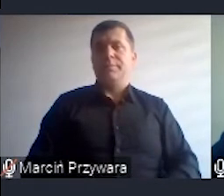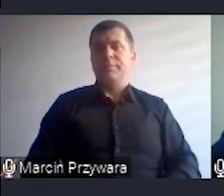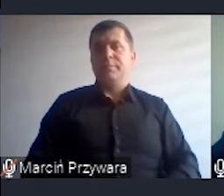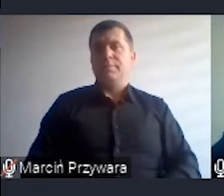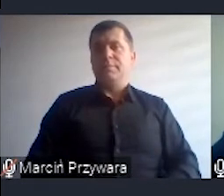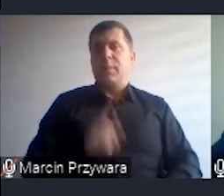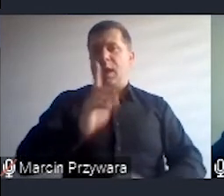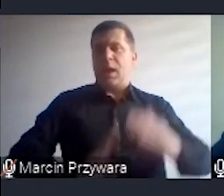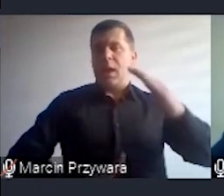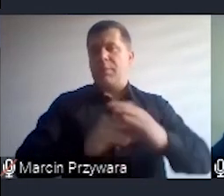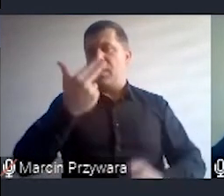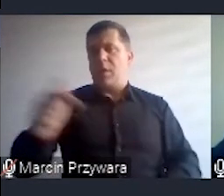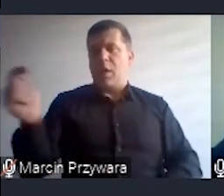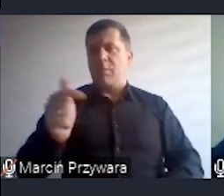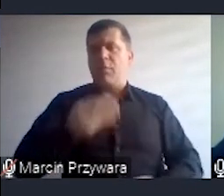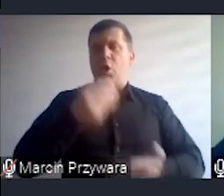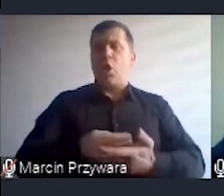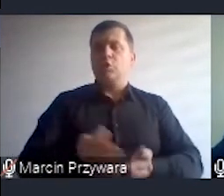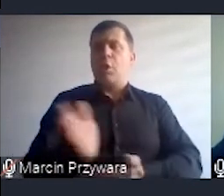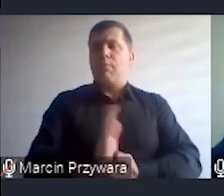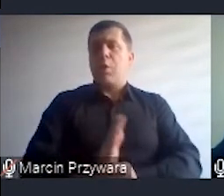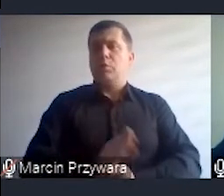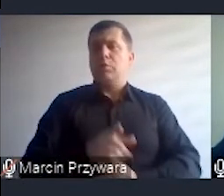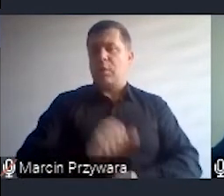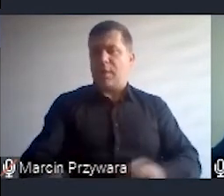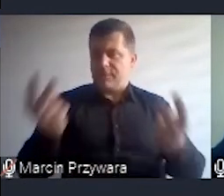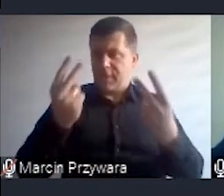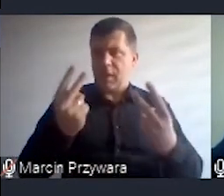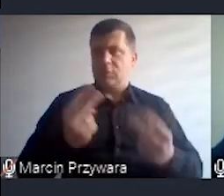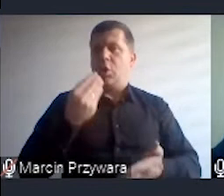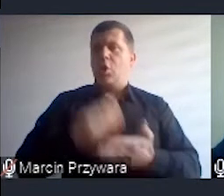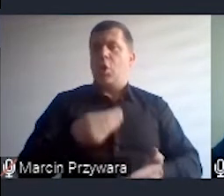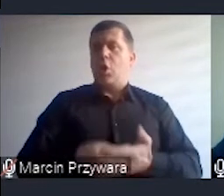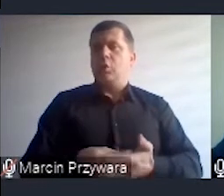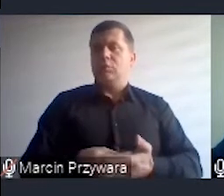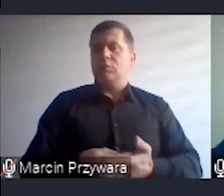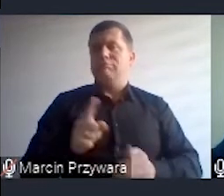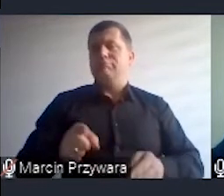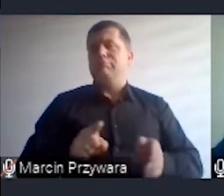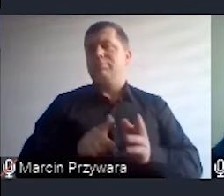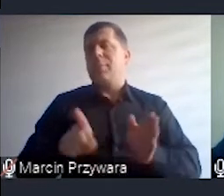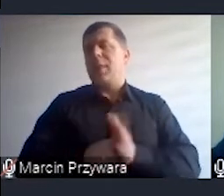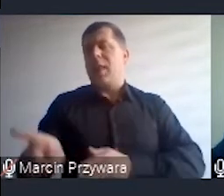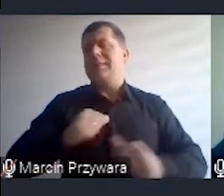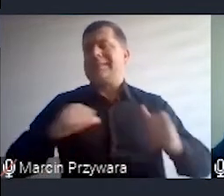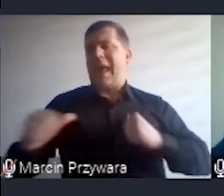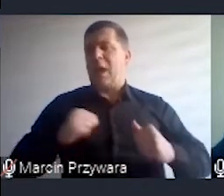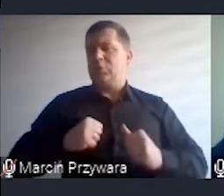Ten limit nie obowiązuje w kosztach pośrednich – to tez jest ważne. W kosztach przeznaczonych na zarządzanie projektem,